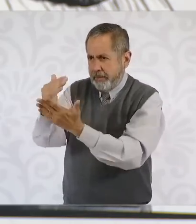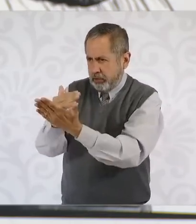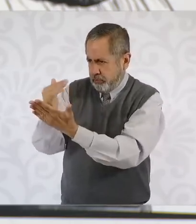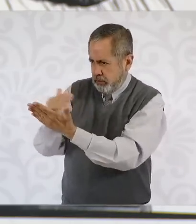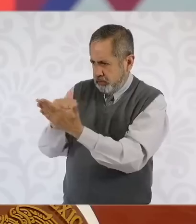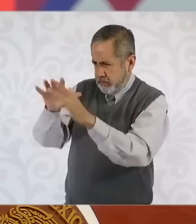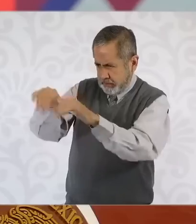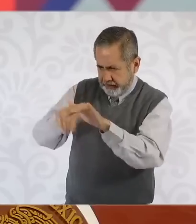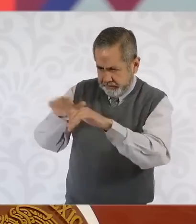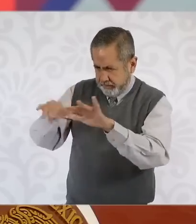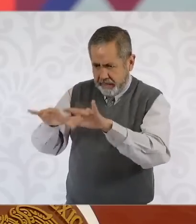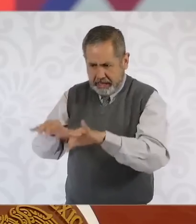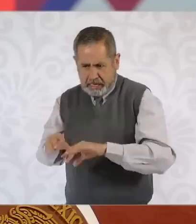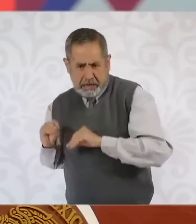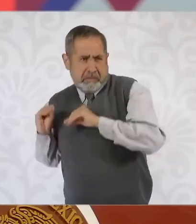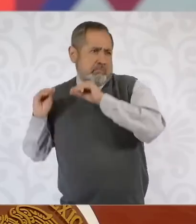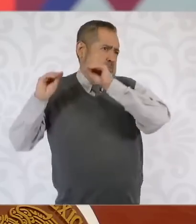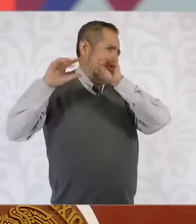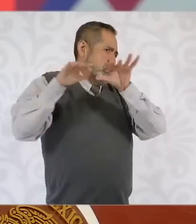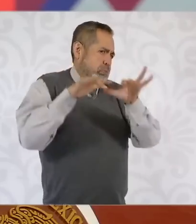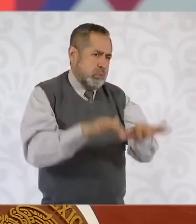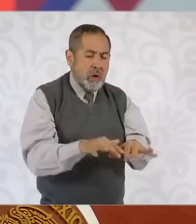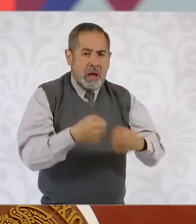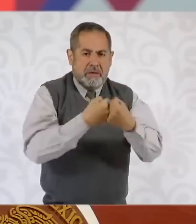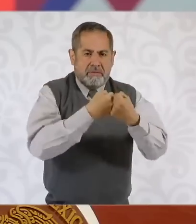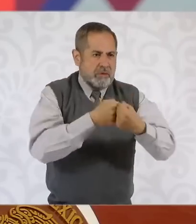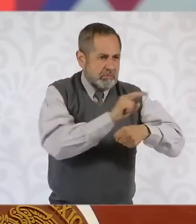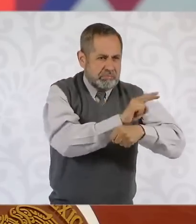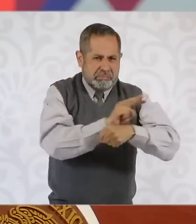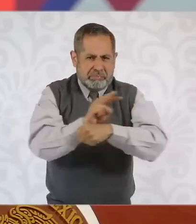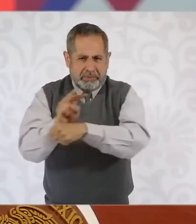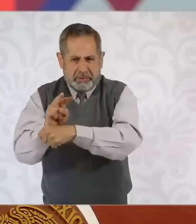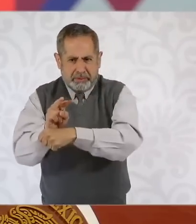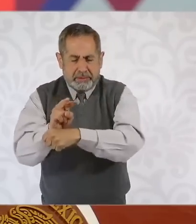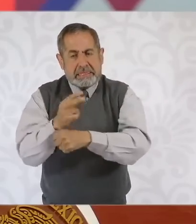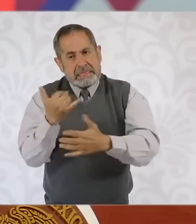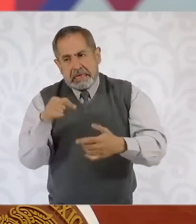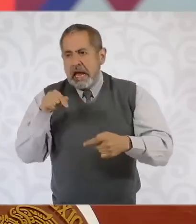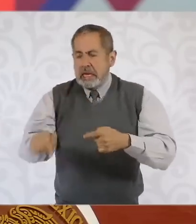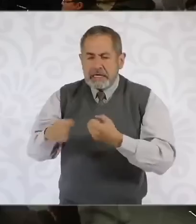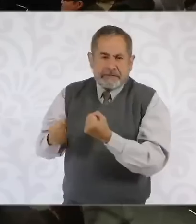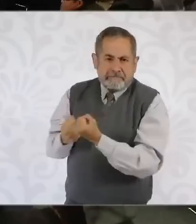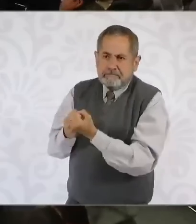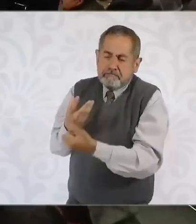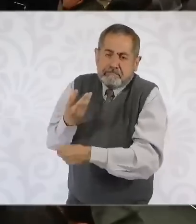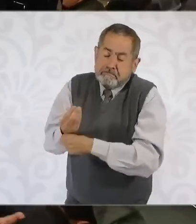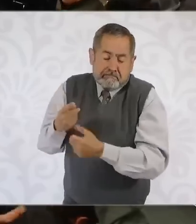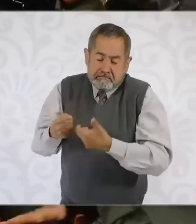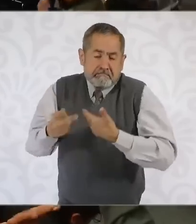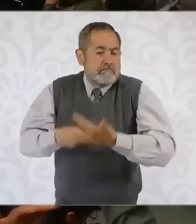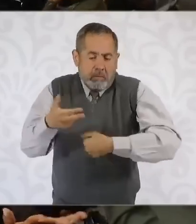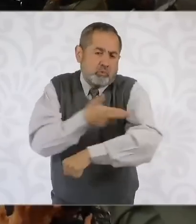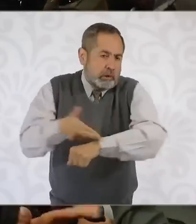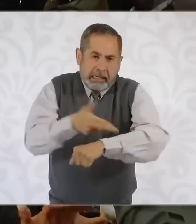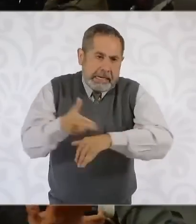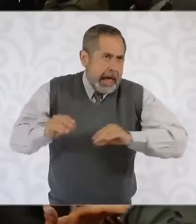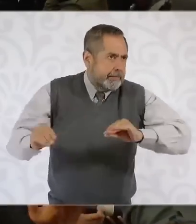Pues de distintas maneras todas las zonas del país como lo tenemos ahora gracias Sí